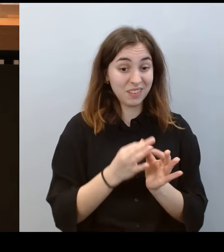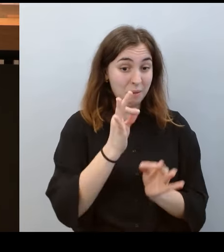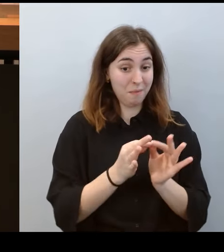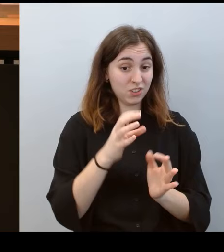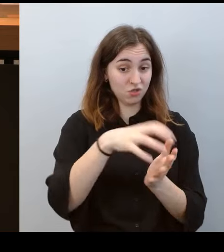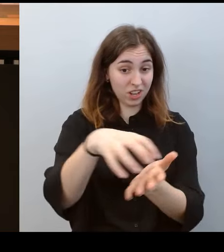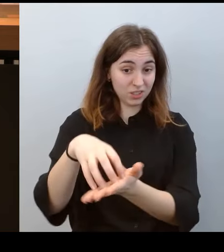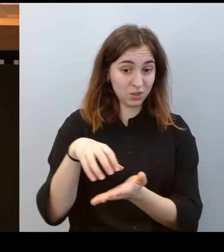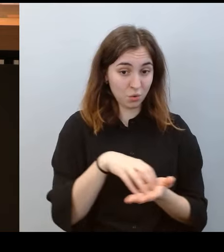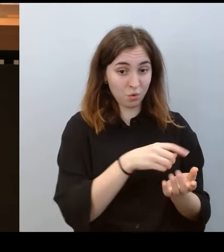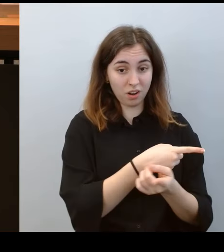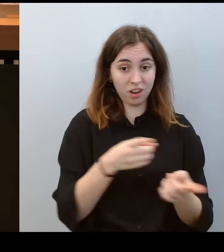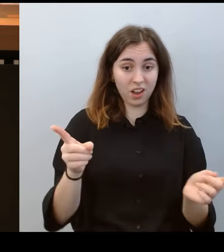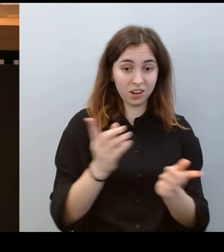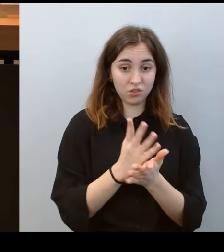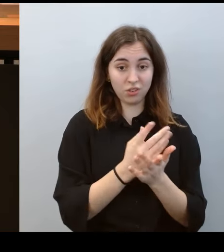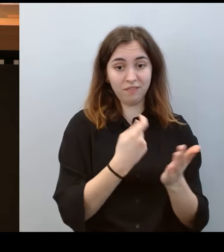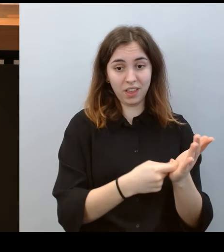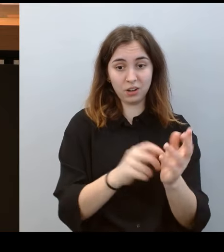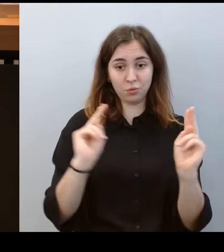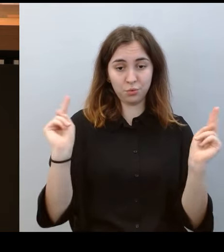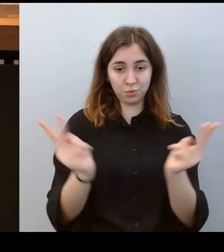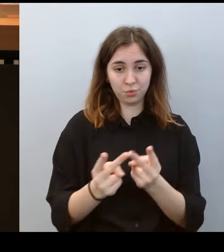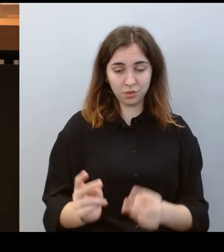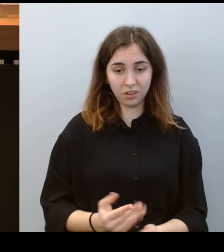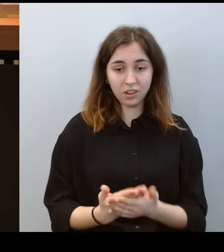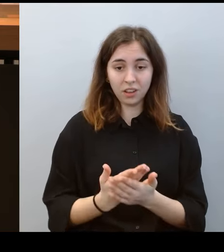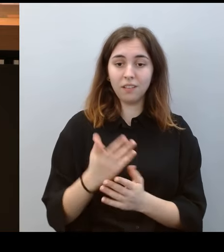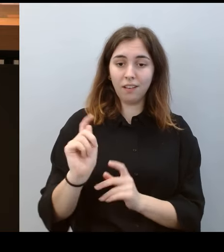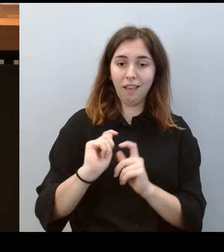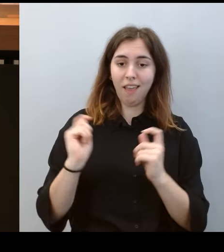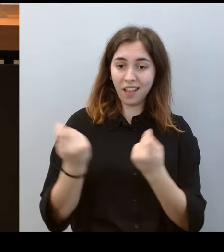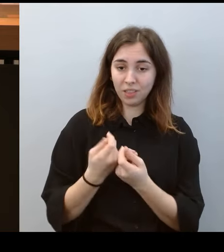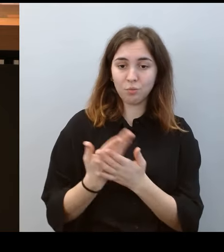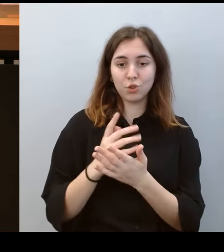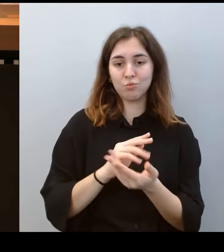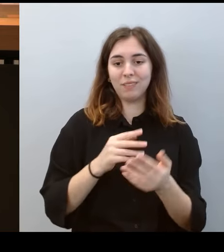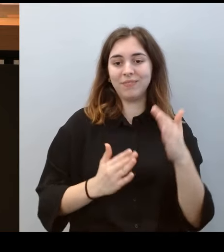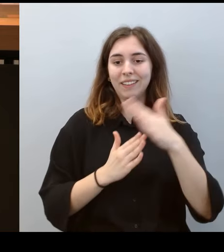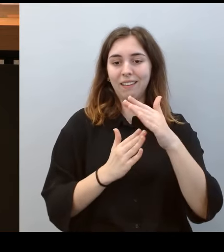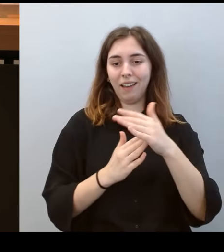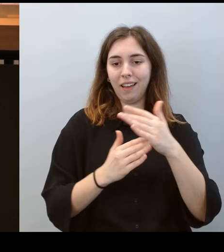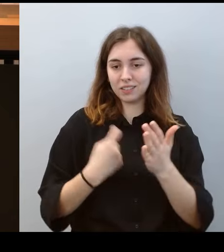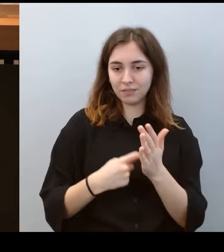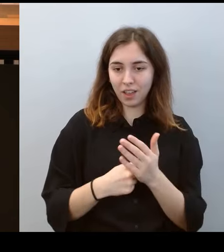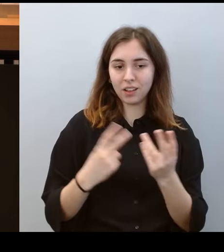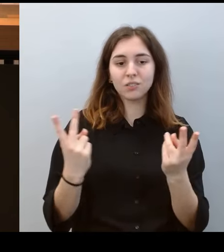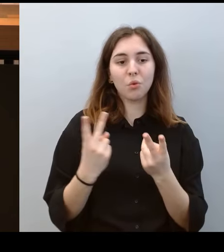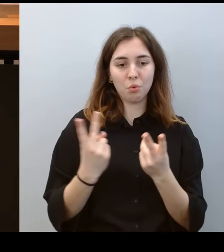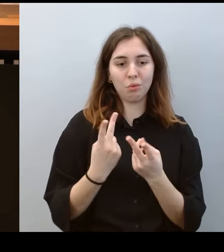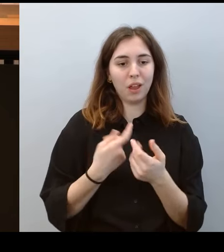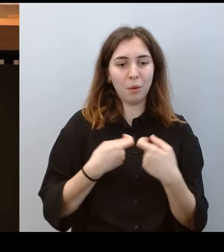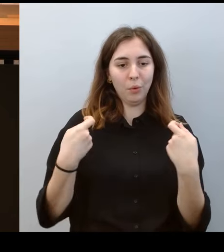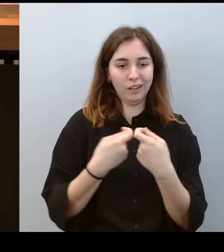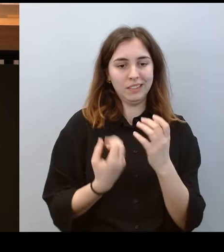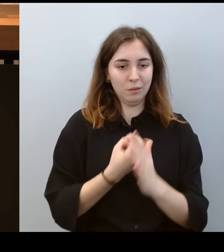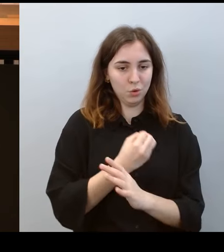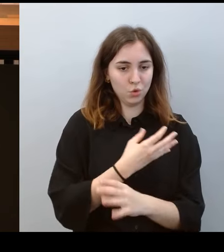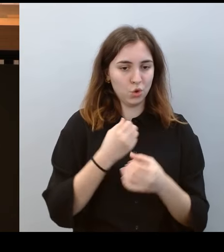Änderungen der Grenzwerte, Sie haben Änderungen des Bundesimmissionsschutzgesetzes. Alles nicht in unserer Macht. Alles nicht, was hier in diesem Hause entschieden wird.